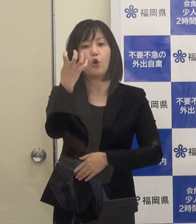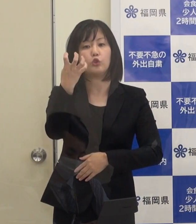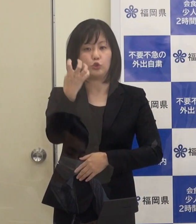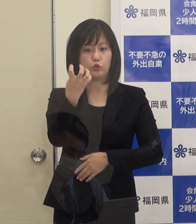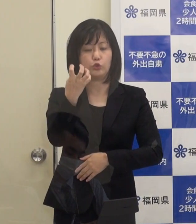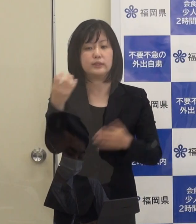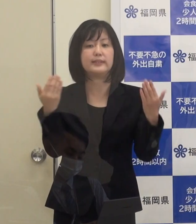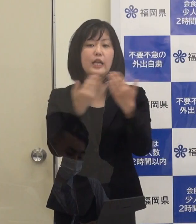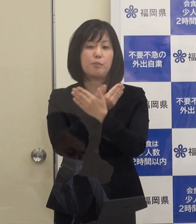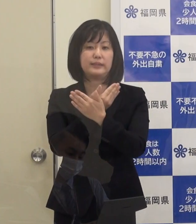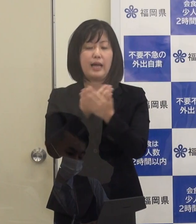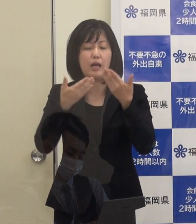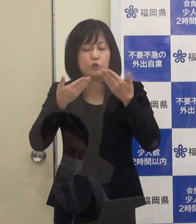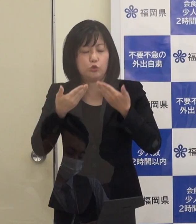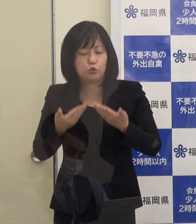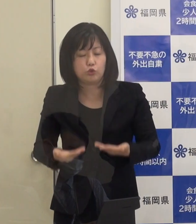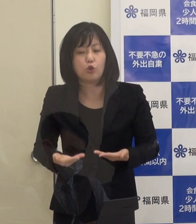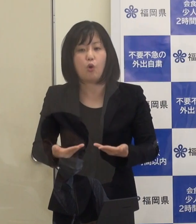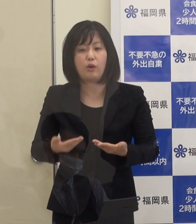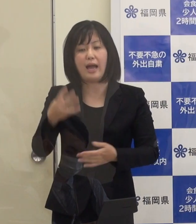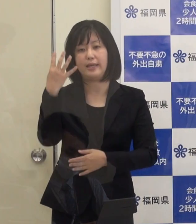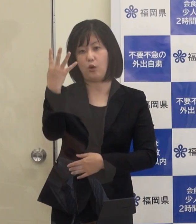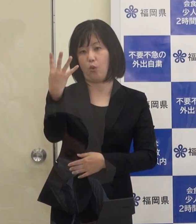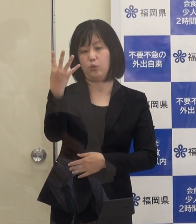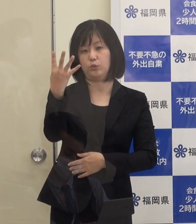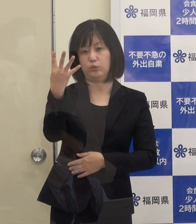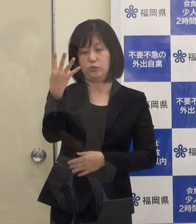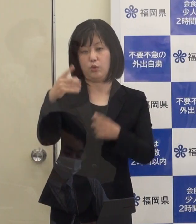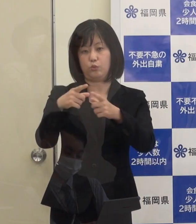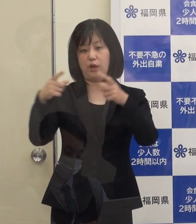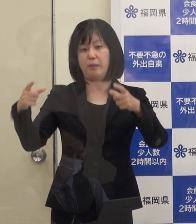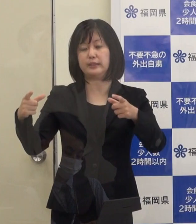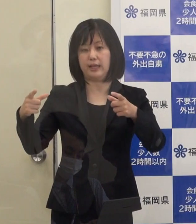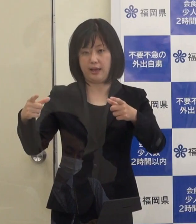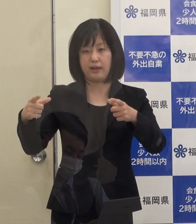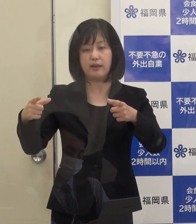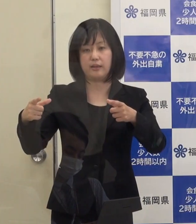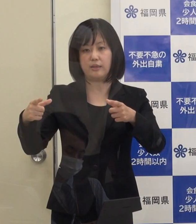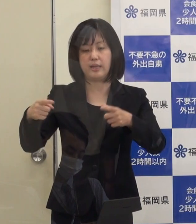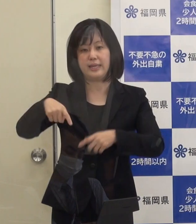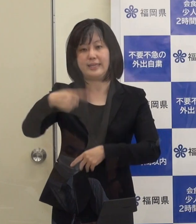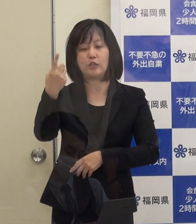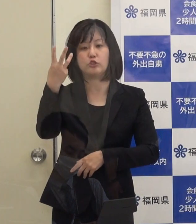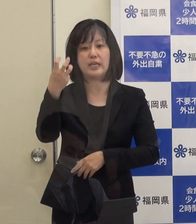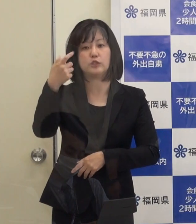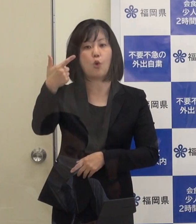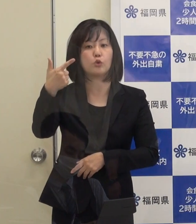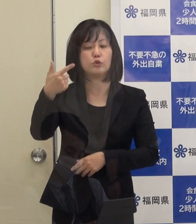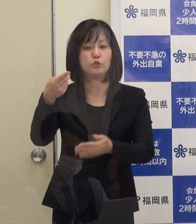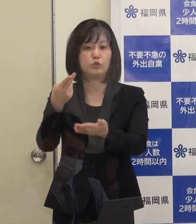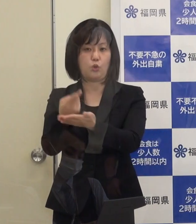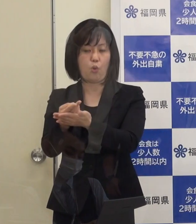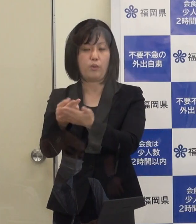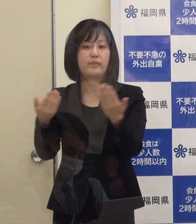このうち重症病床は４床増加し １３６床となります